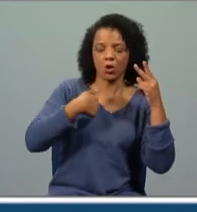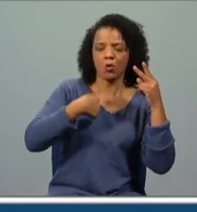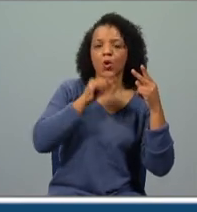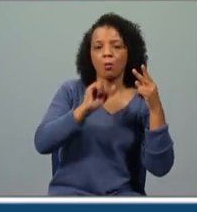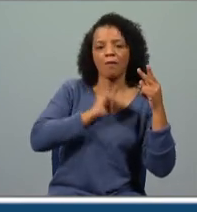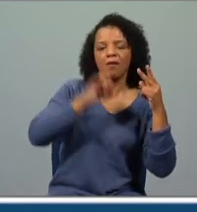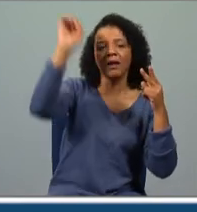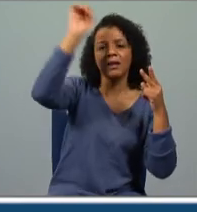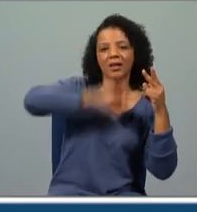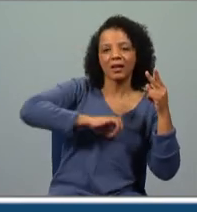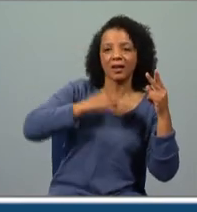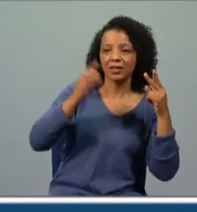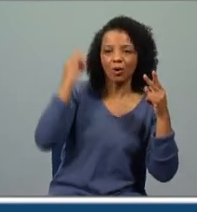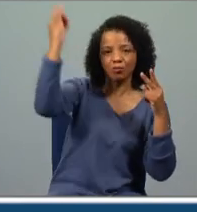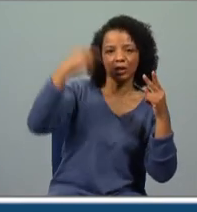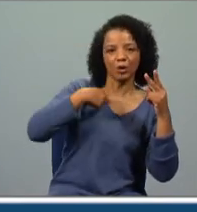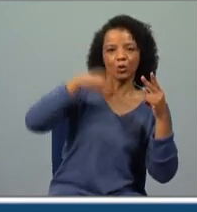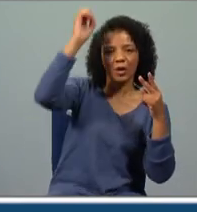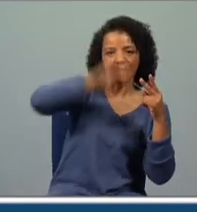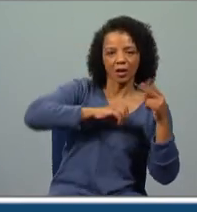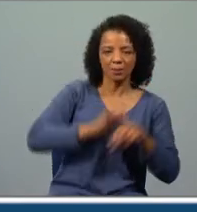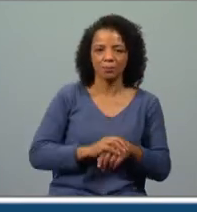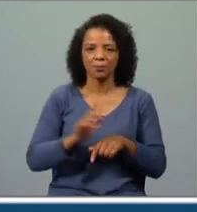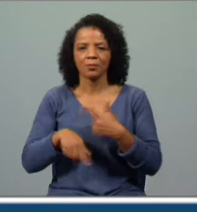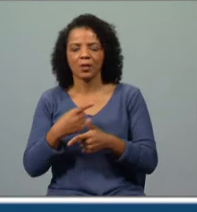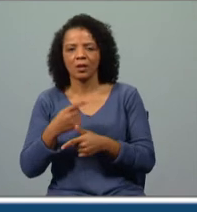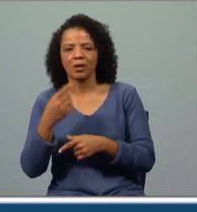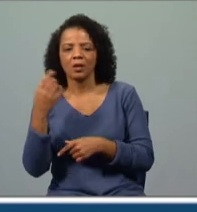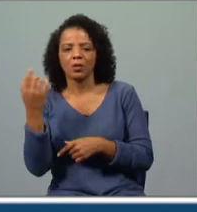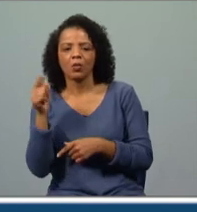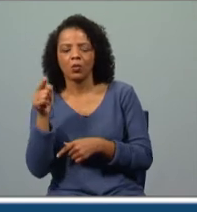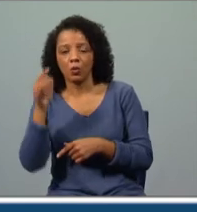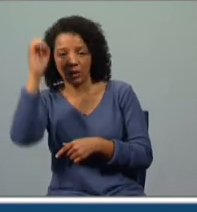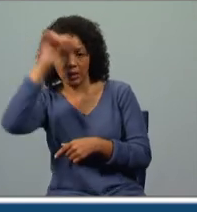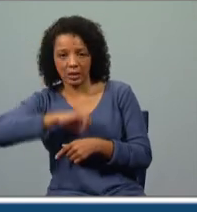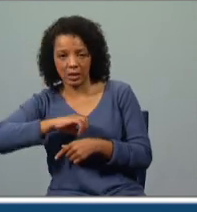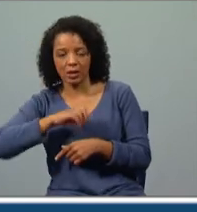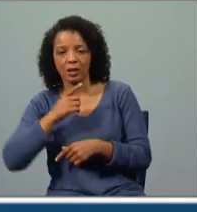polifemo e o segundo ninguém são é o pronome indefinido Ou seja que significa polyphemus 和第二個沒人是不定代詞的意思